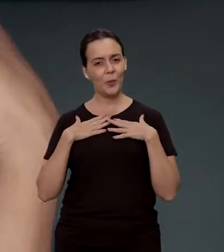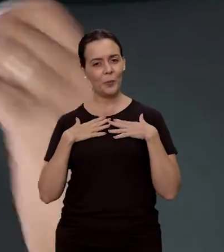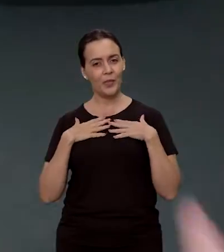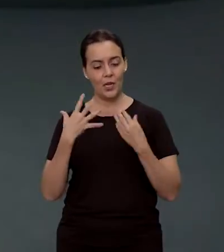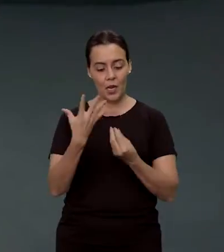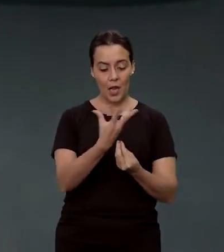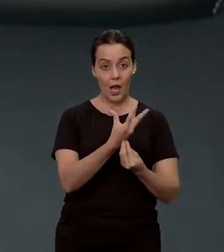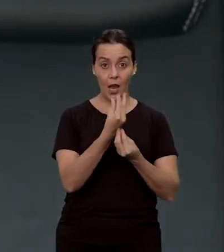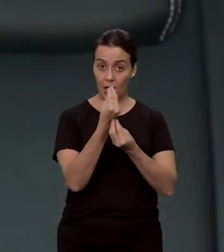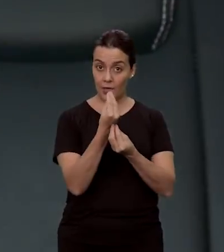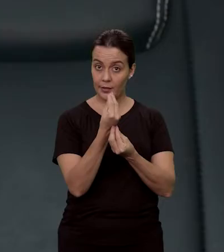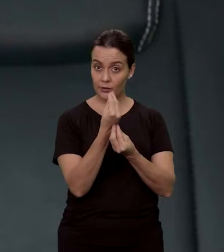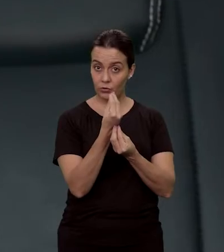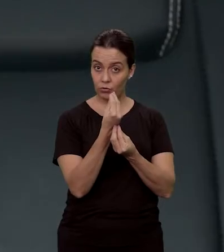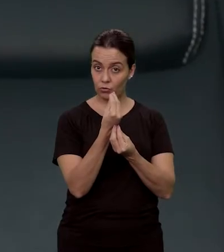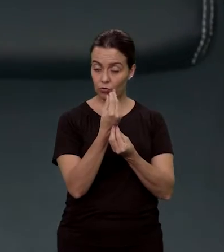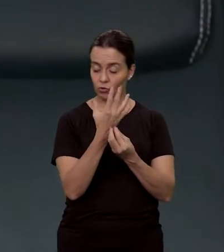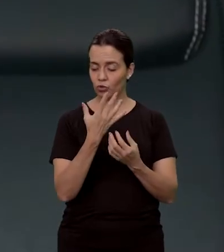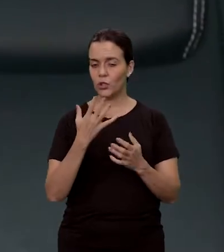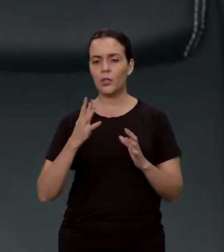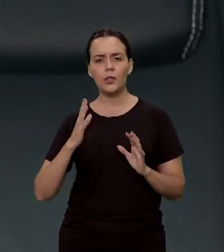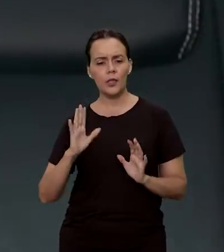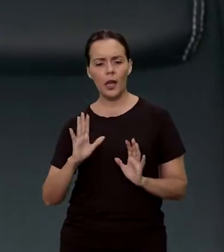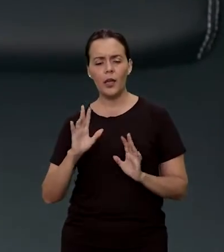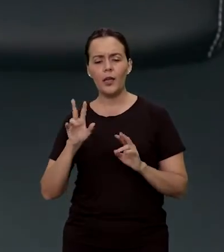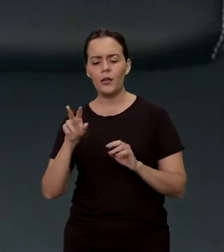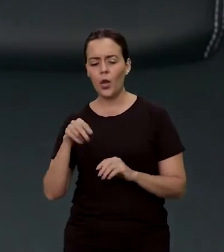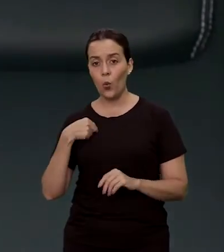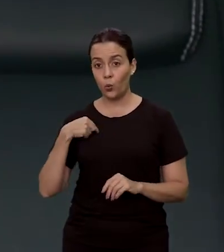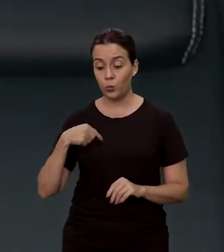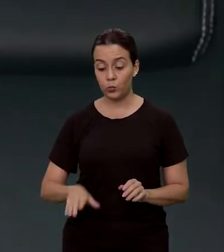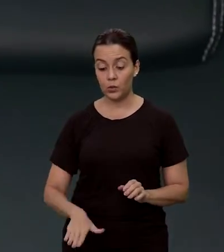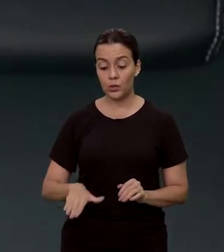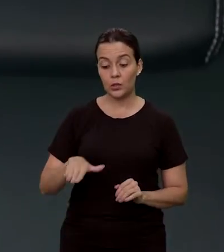e a arte também, por mais que ela tenha vindo como um olhar na minha infância,